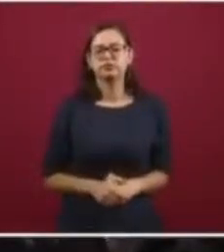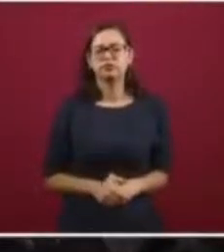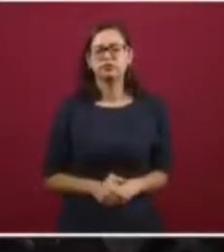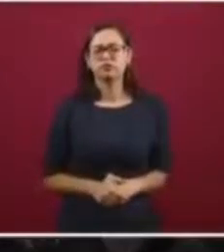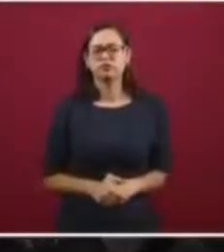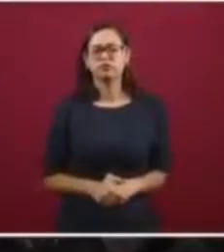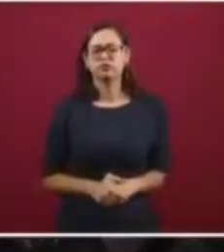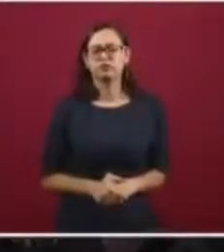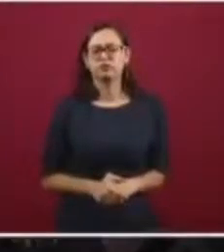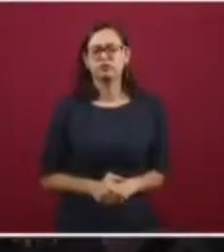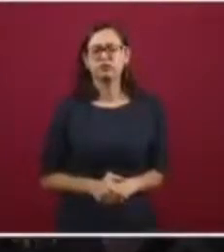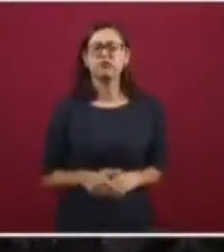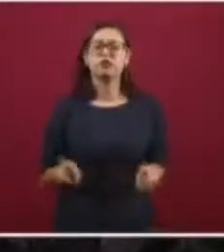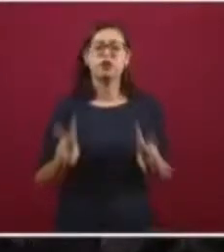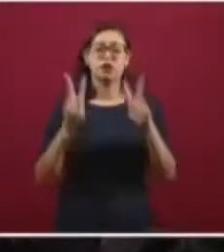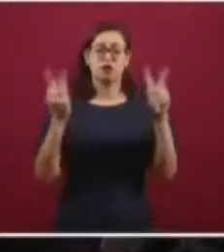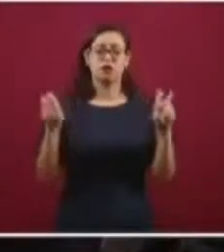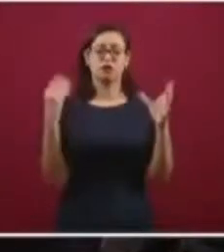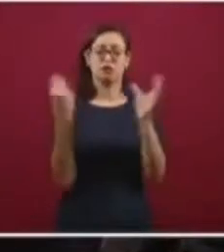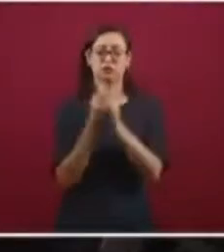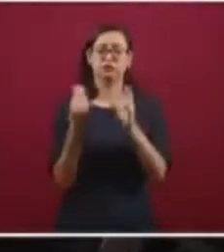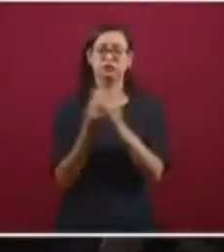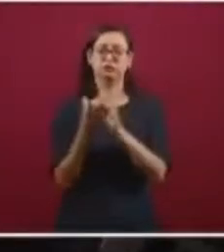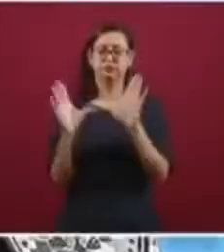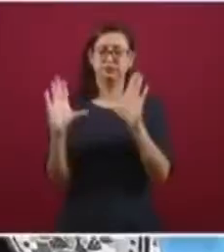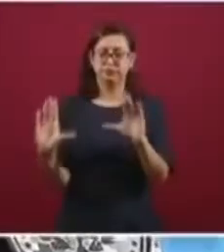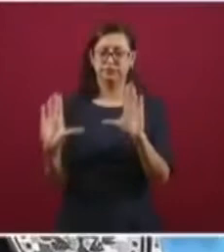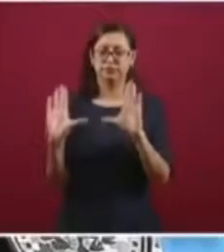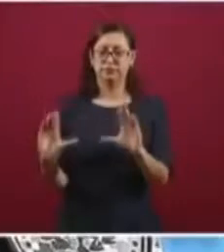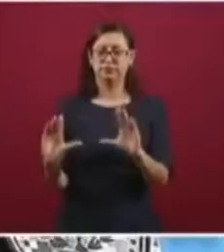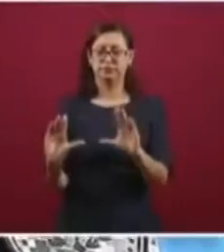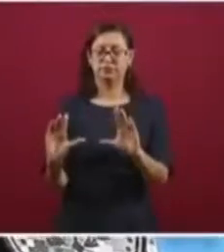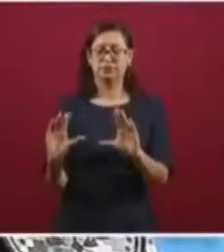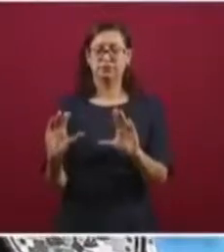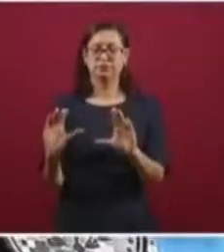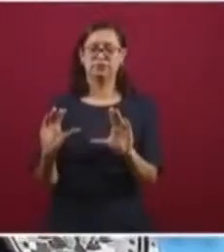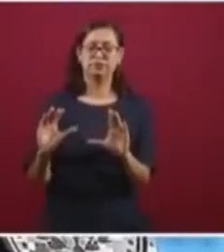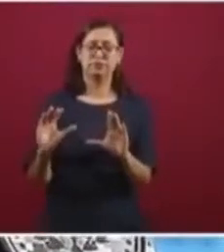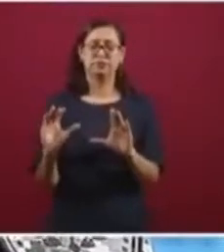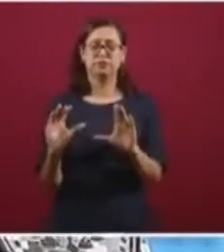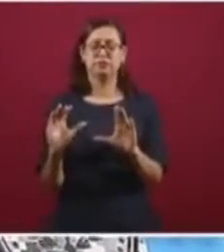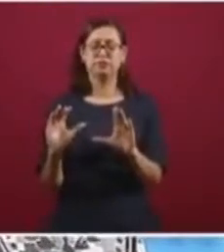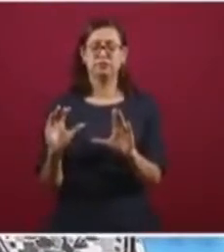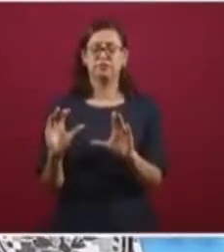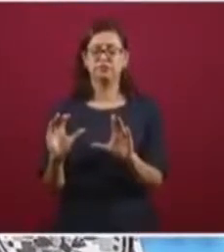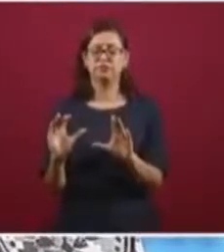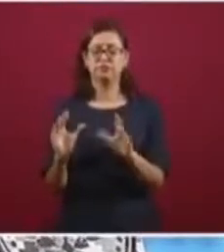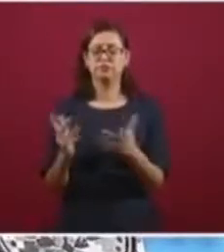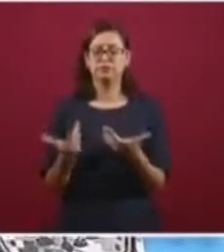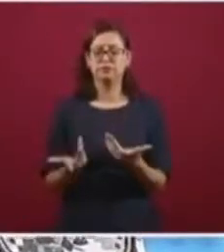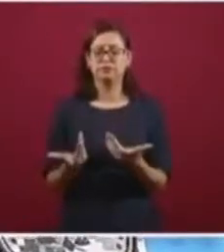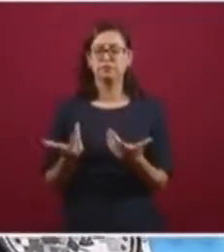En cuestión de capacitación para efecto de integración y homologación de conocimientos